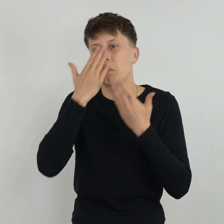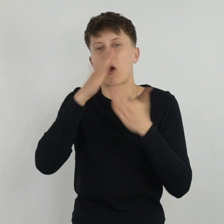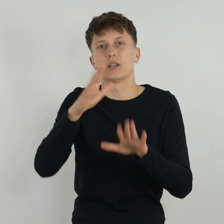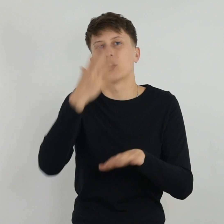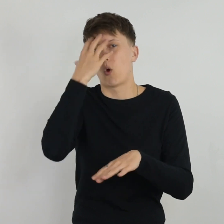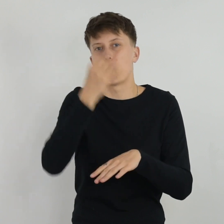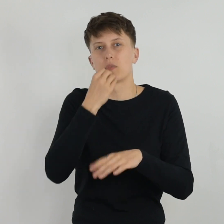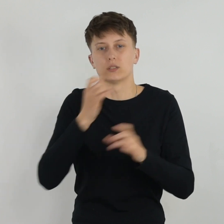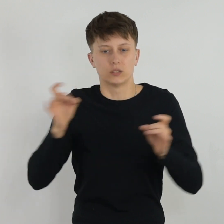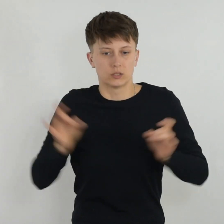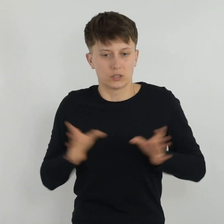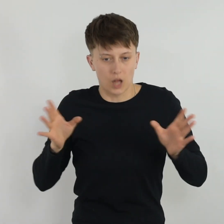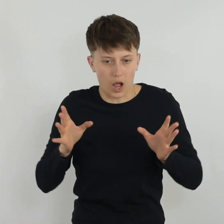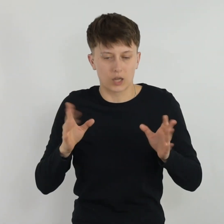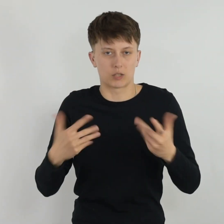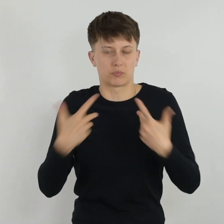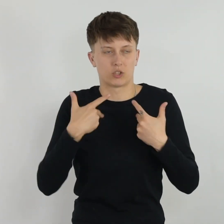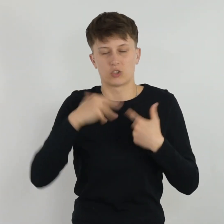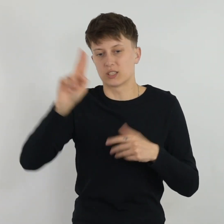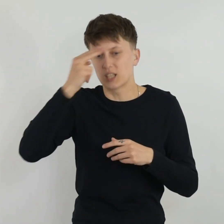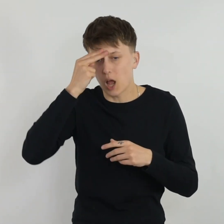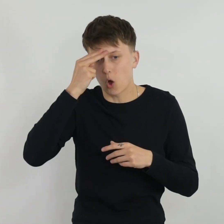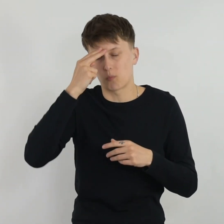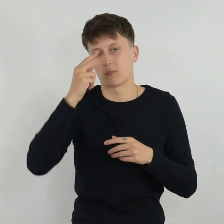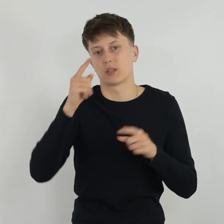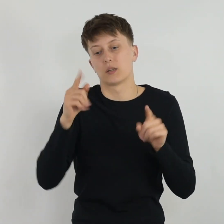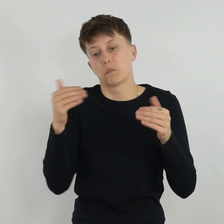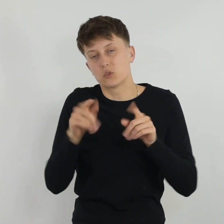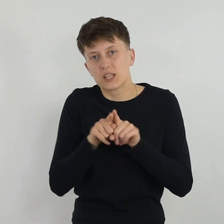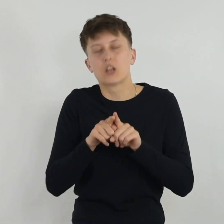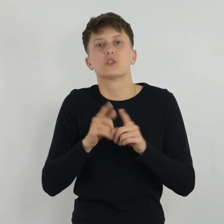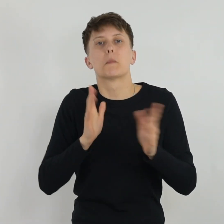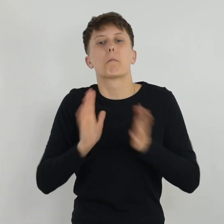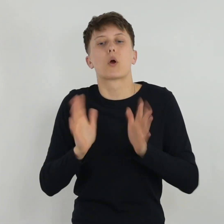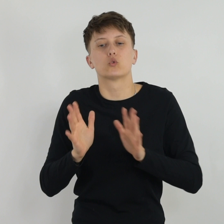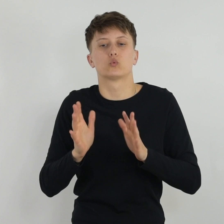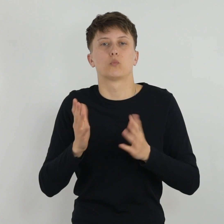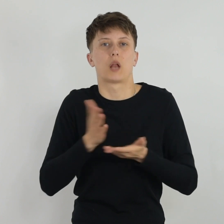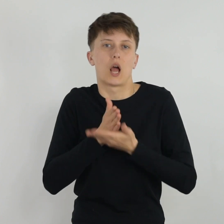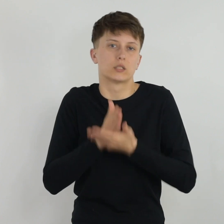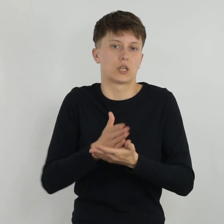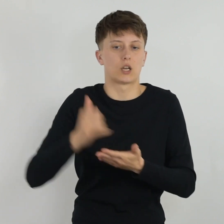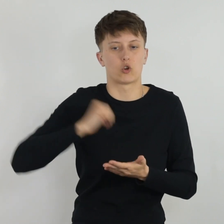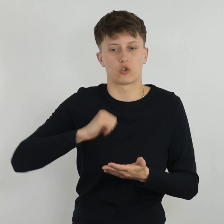obrazem strachu, przeżytej traumy oraz sposobem radzenia sobie